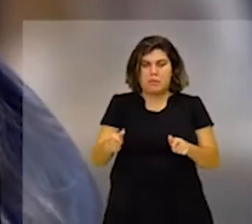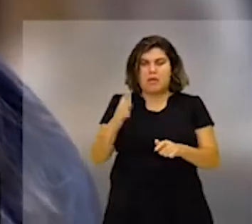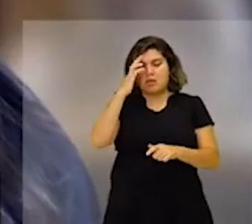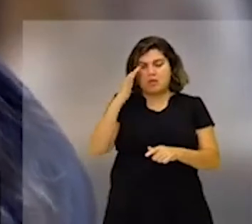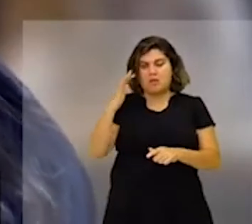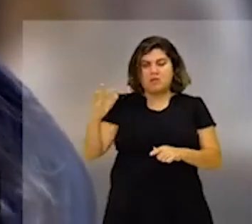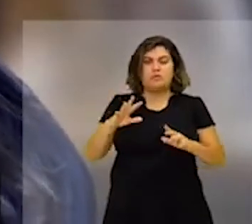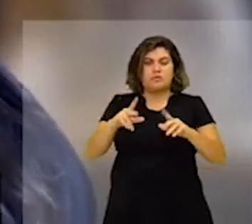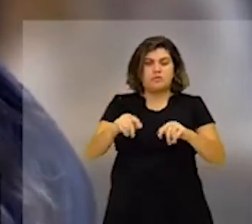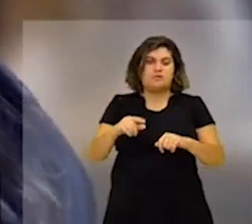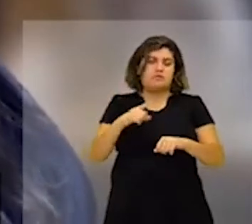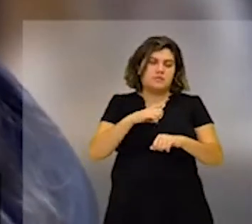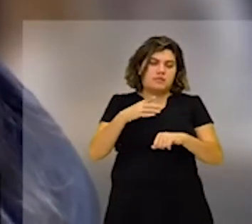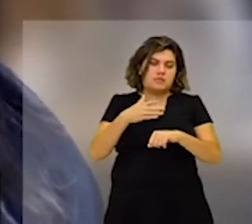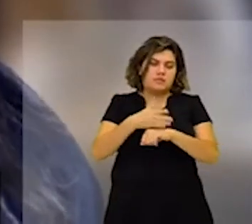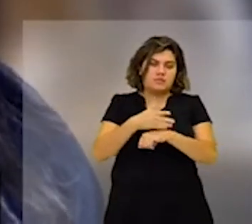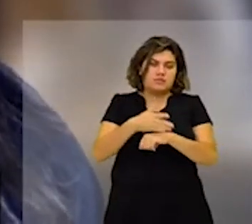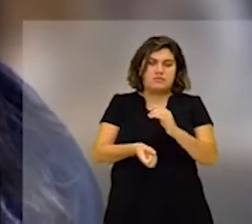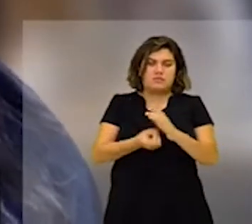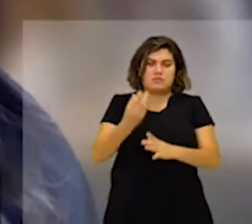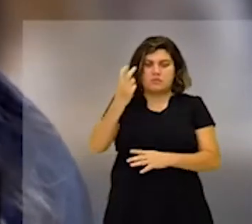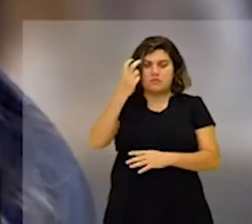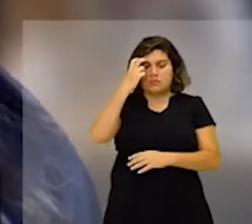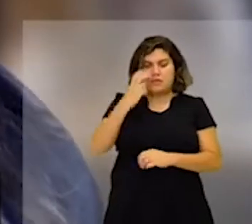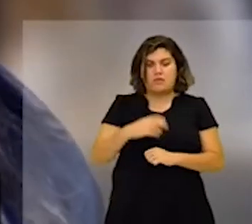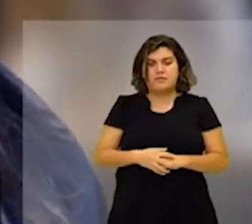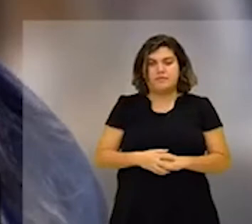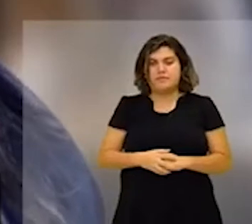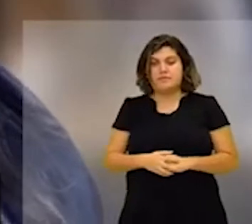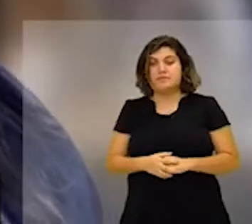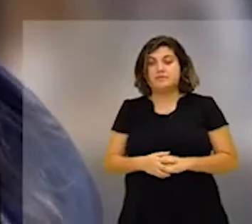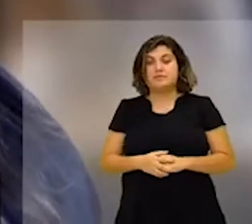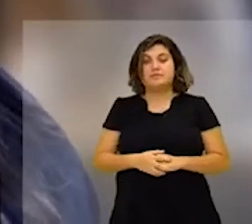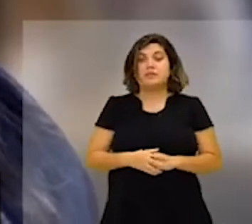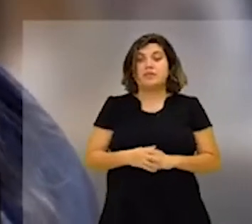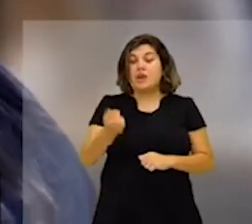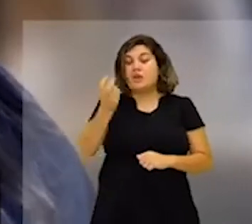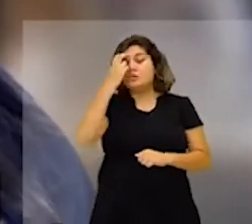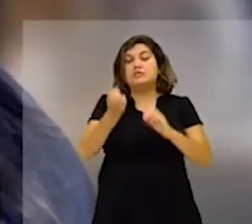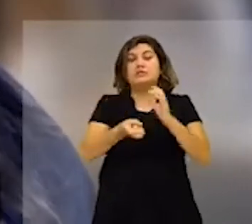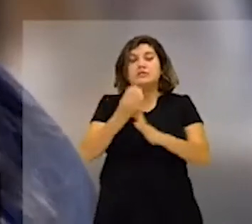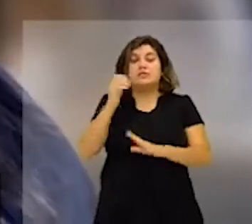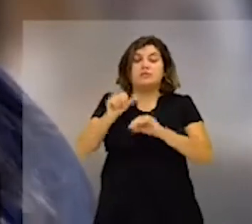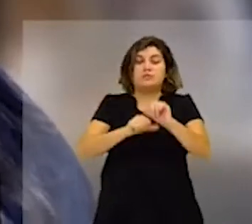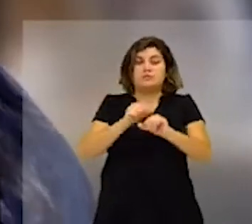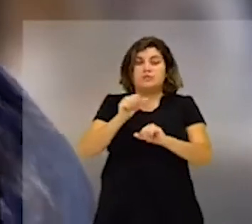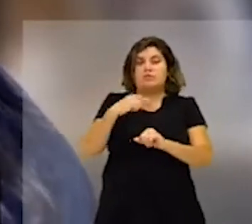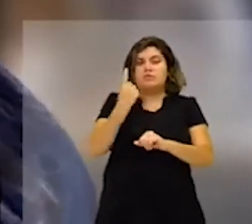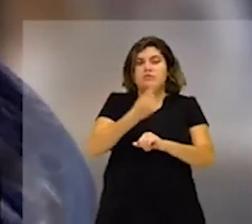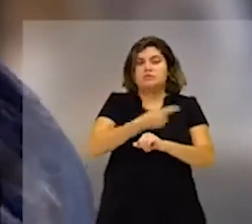têm acesso à criação cultural a cultura opera mudanças e nossas experiências imediatas e abre